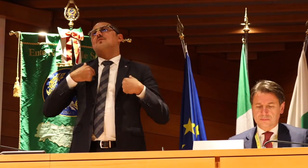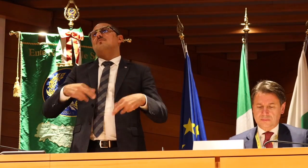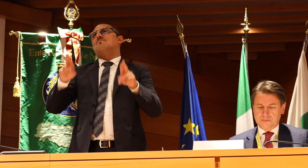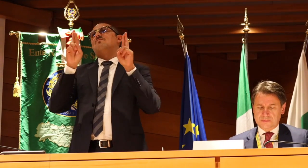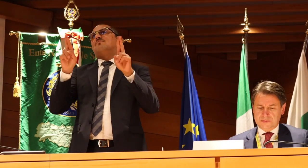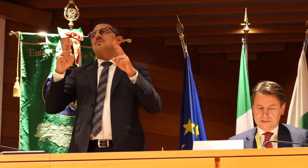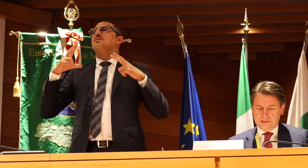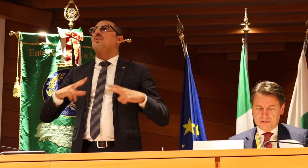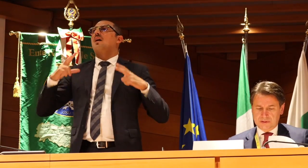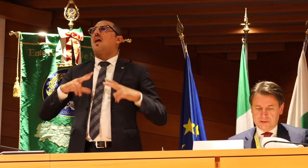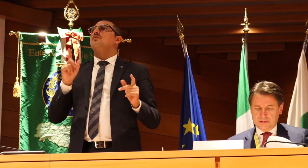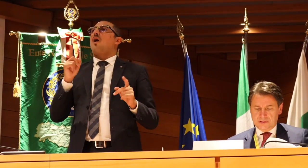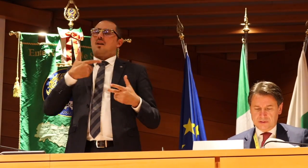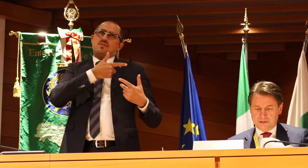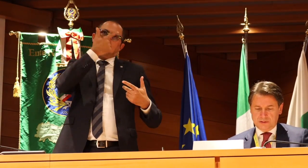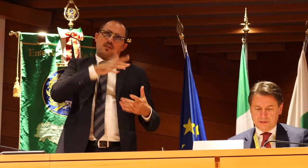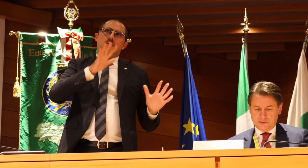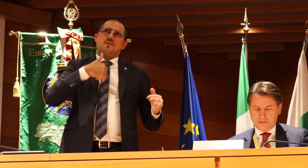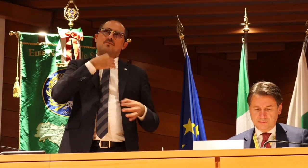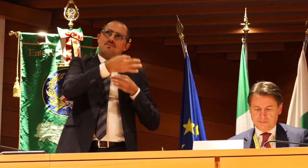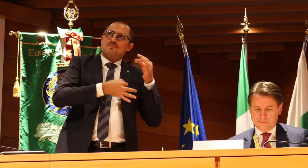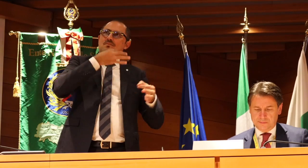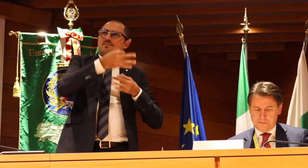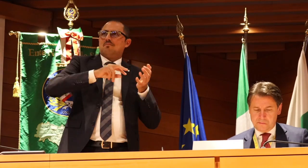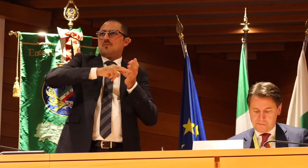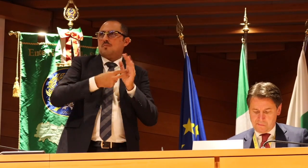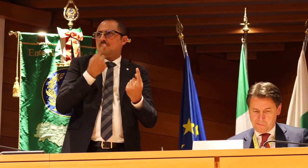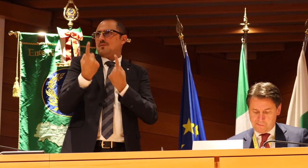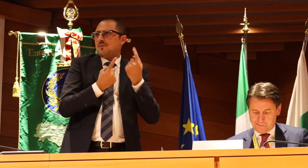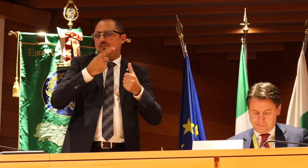Un segnale positivo, che crea speranza e aspettative;